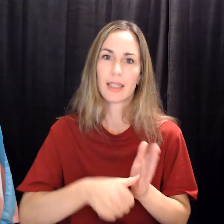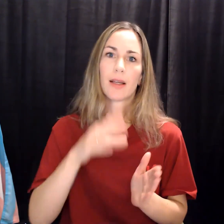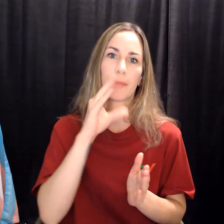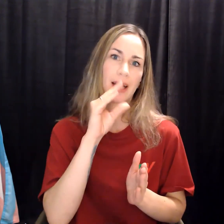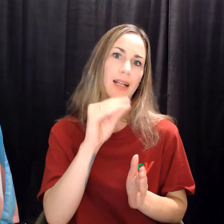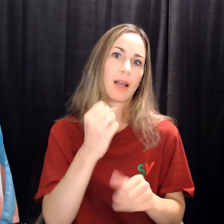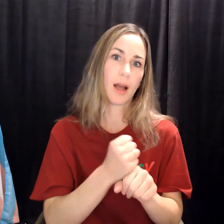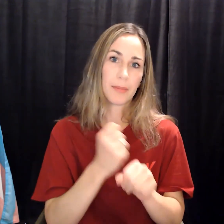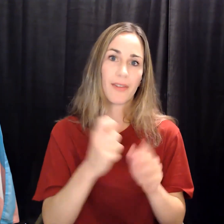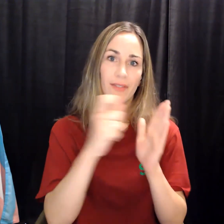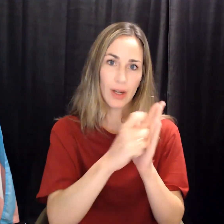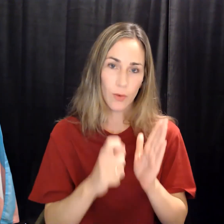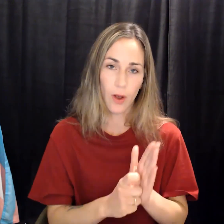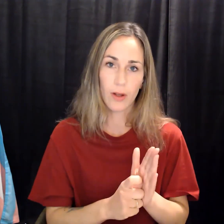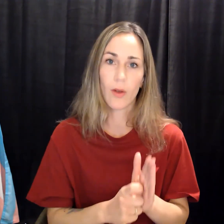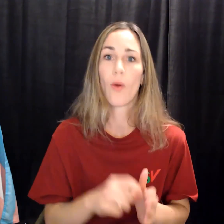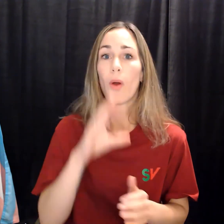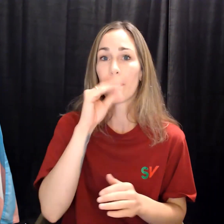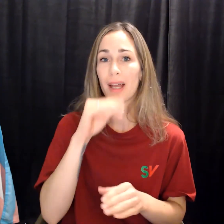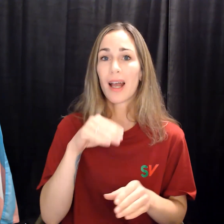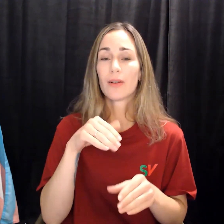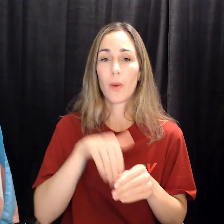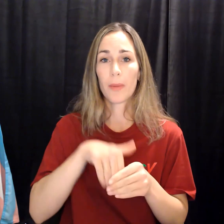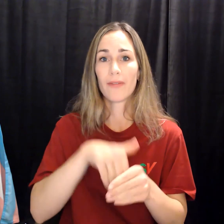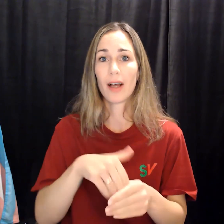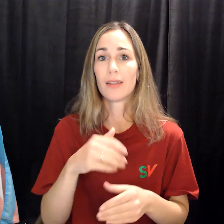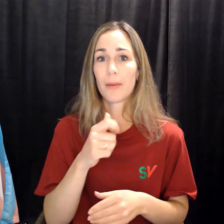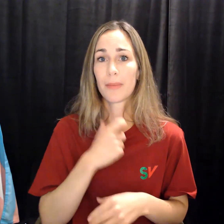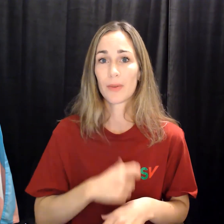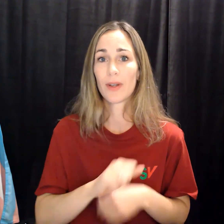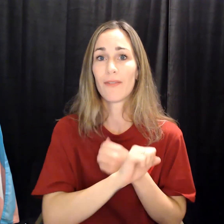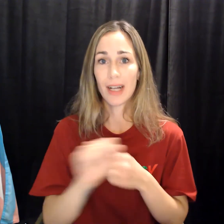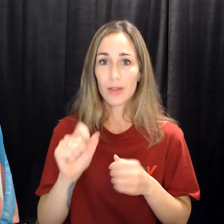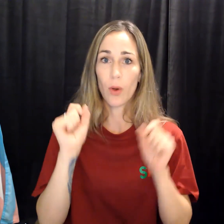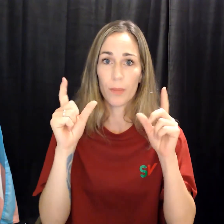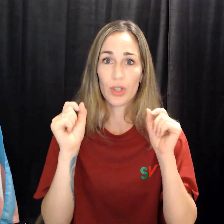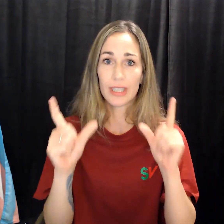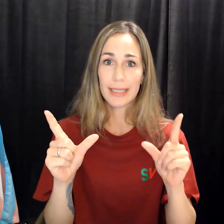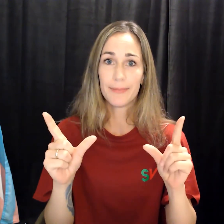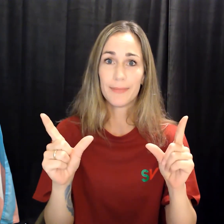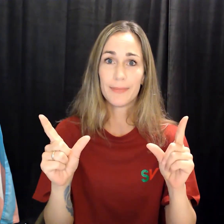bedre arbeidsvilkår og bedre oppbevaring av personvernopplysninger til brukerne.